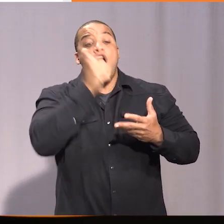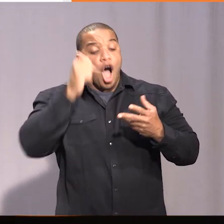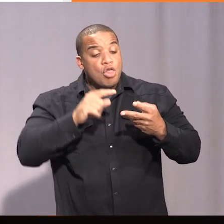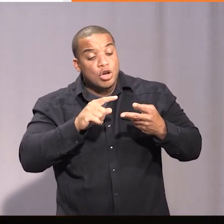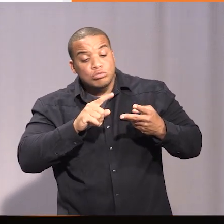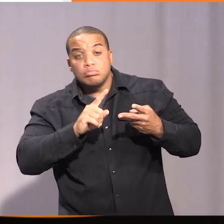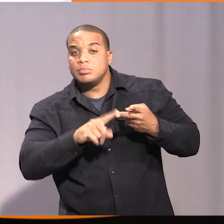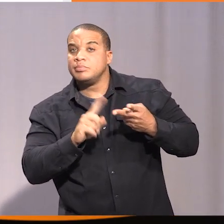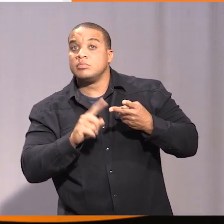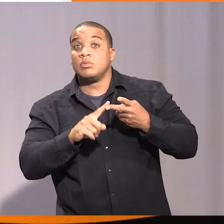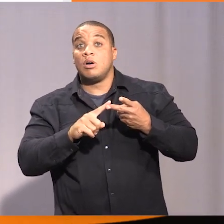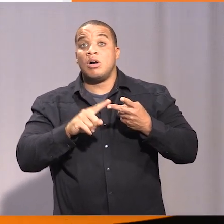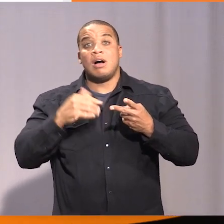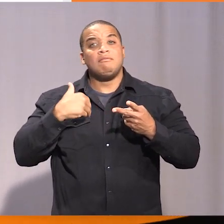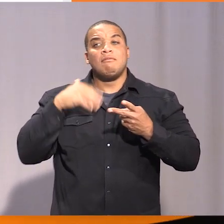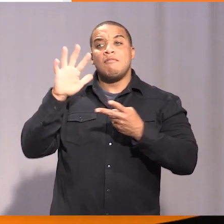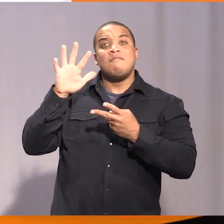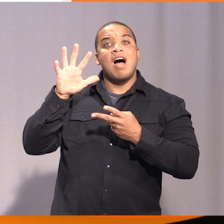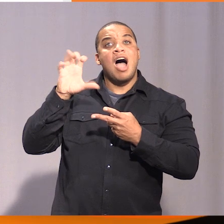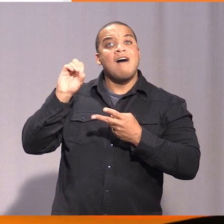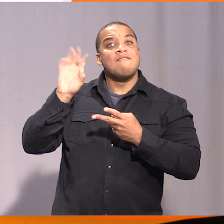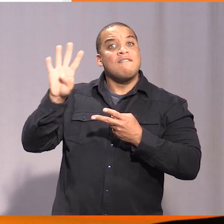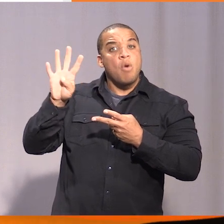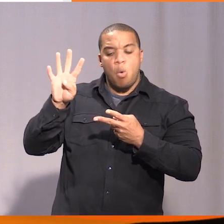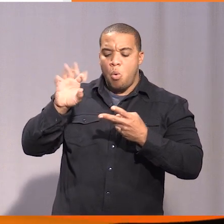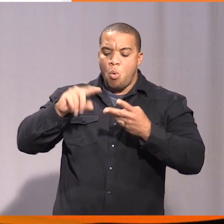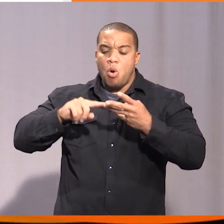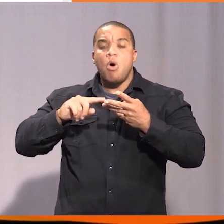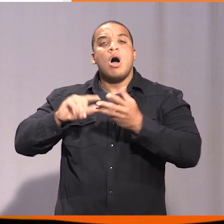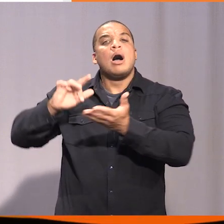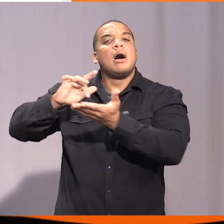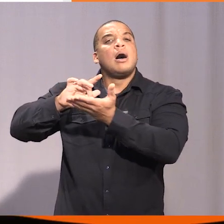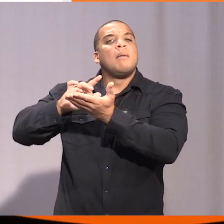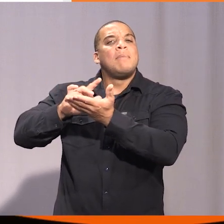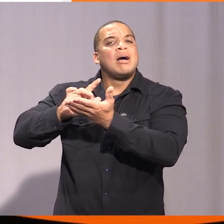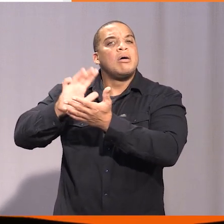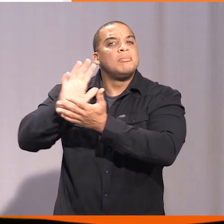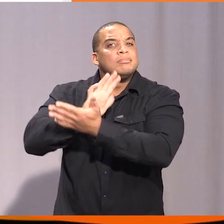Otro tipo de documentación puede ser un la forma 504,